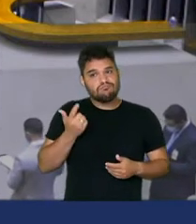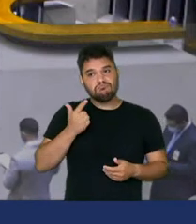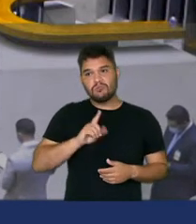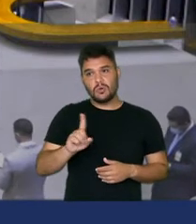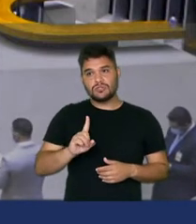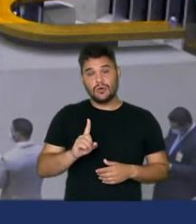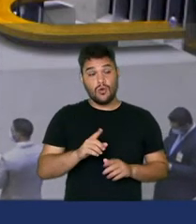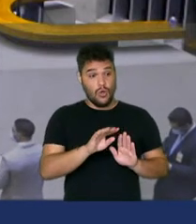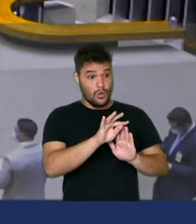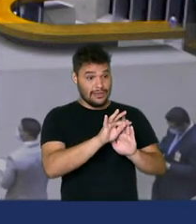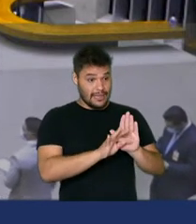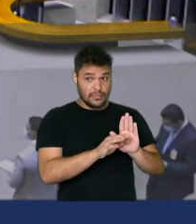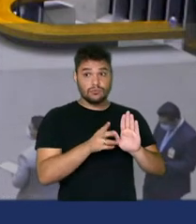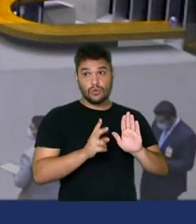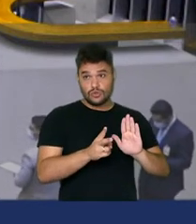ATINGI GE O QUÓRUM MÍNIMO E ESTÁ MANTIDO O TEXTO. ESSE